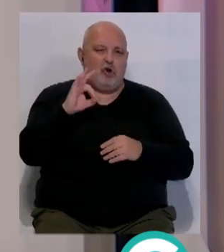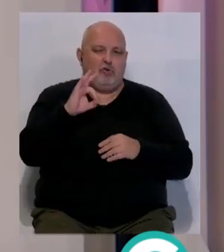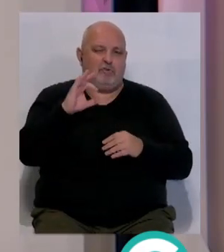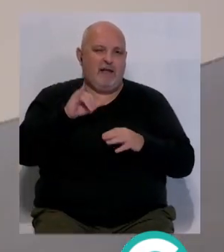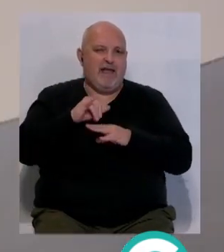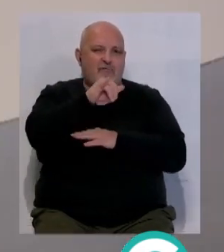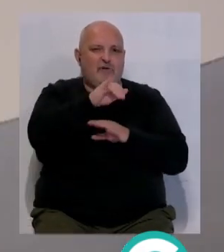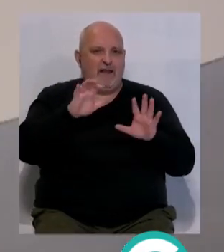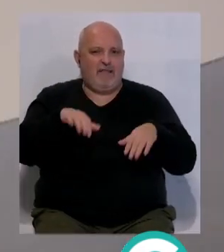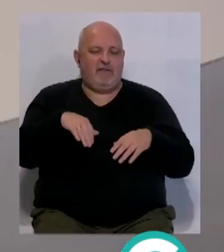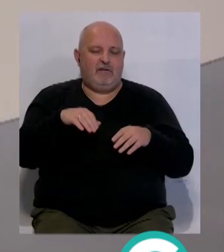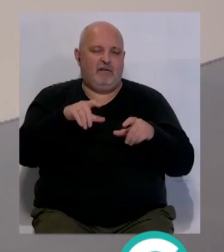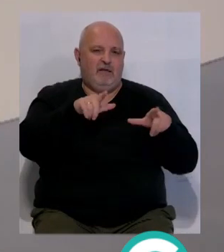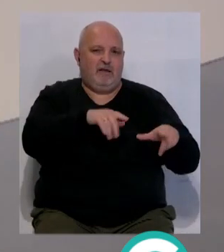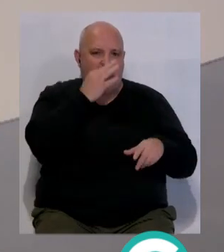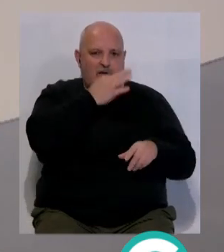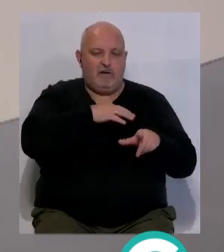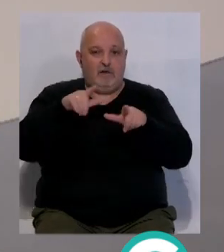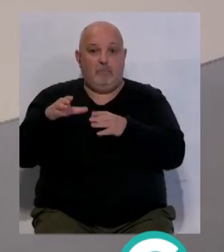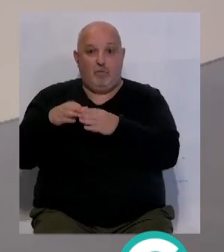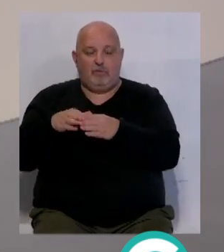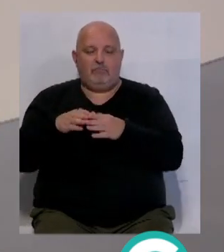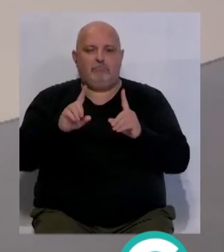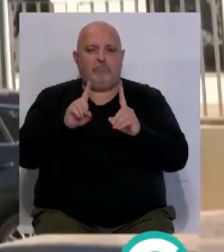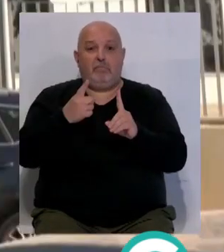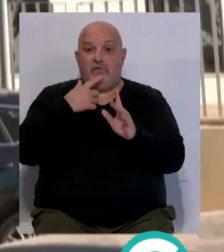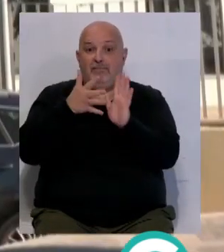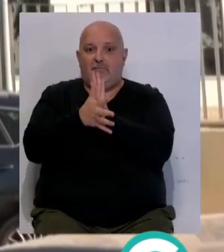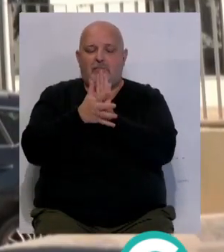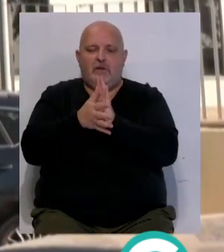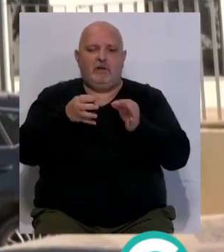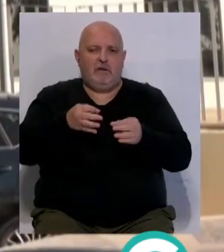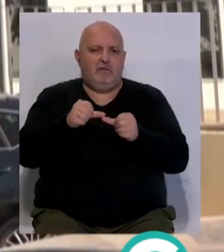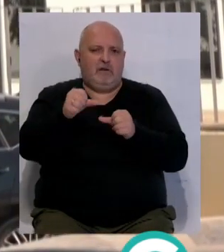Cádiz por las plantas de Puerto real y el puerto han señalado la seguridad de la carga de trabajo